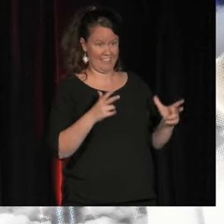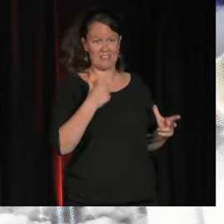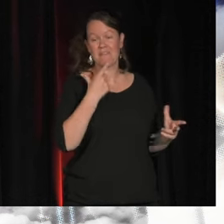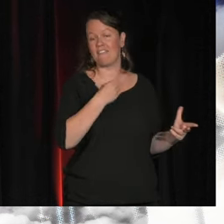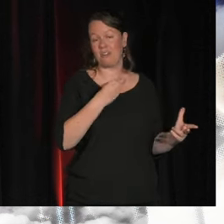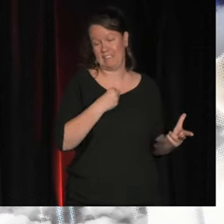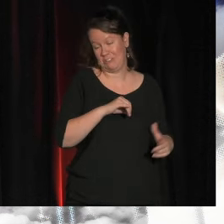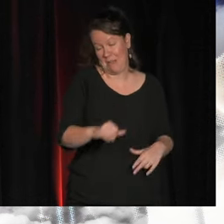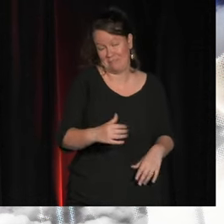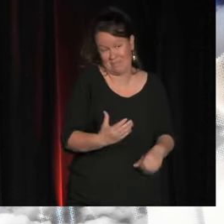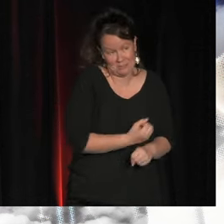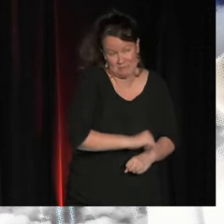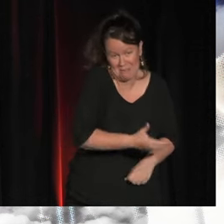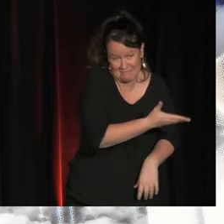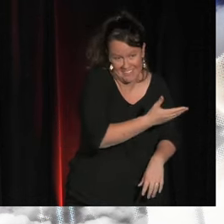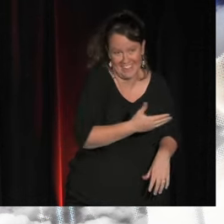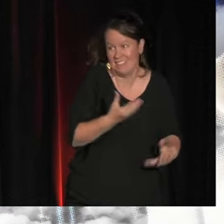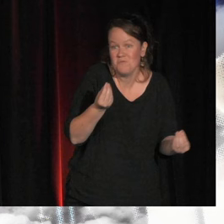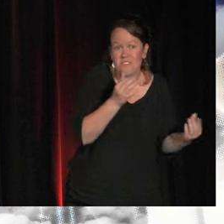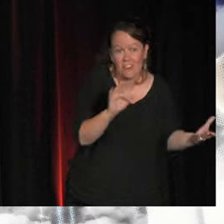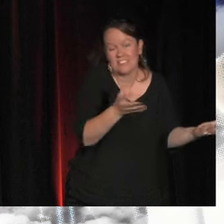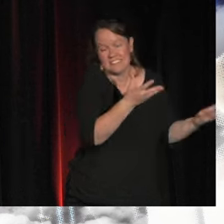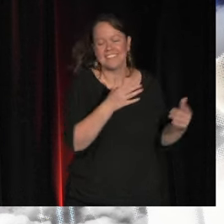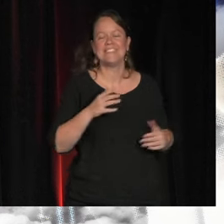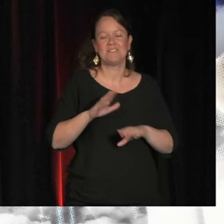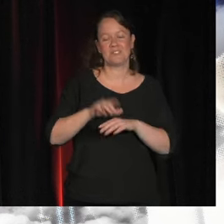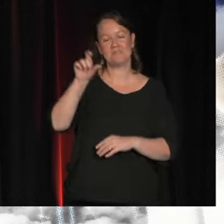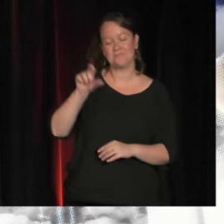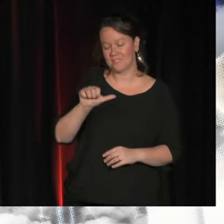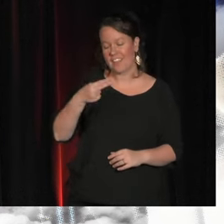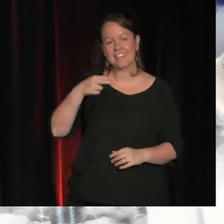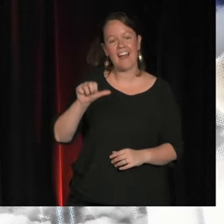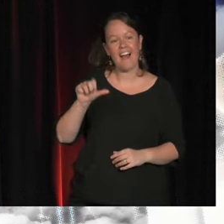Oui, ils n'y arrivent pas. Par contre, ils expliquaient que pour Anna, qui est la maman de Pharah,